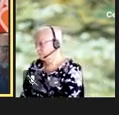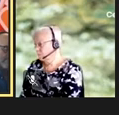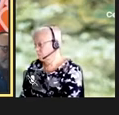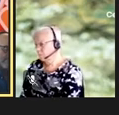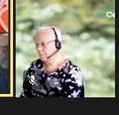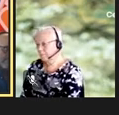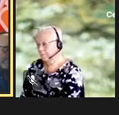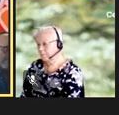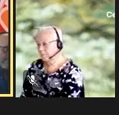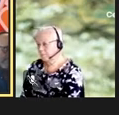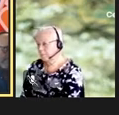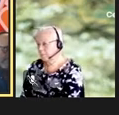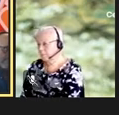Och Detta kan vi även